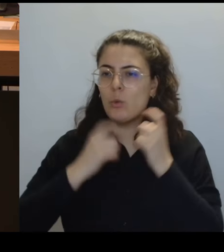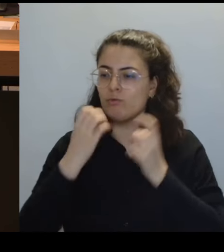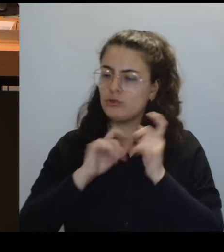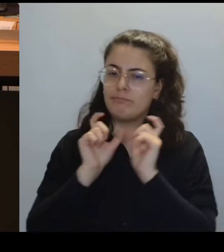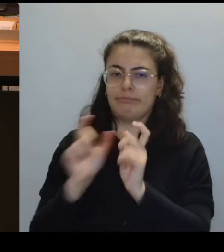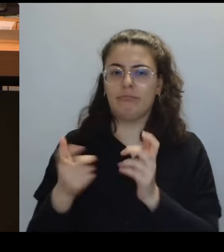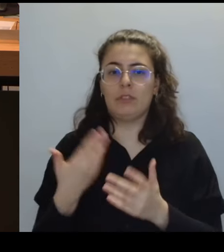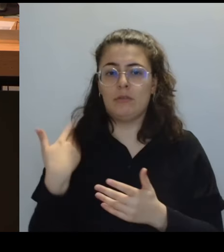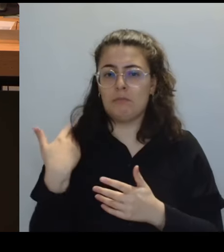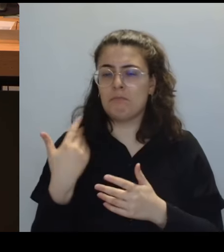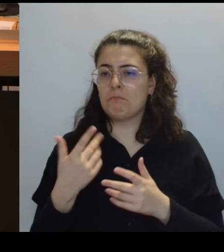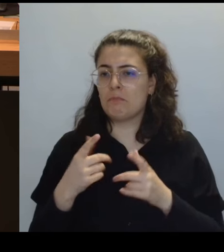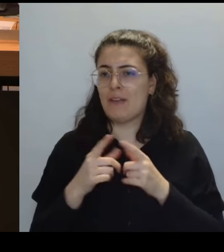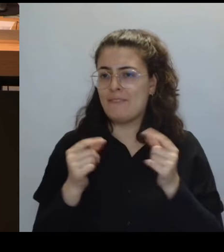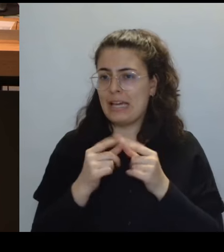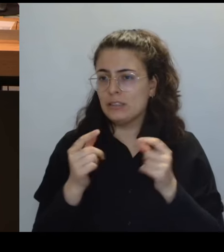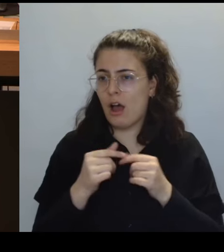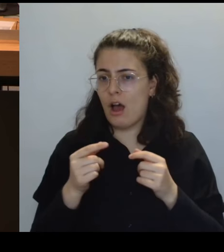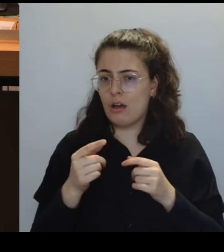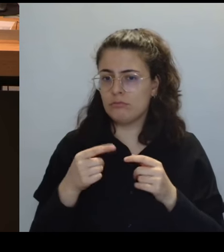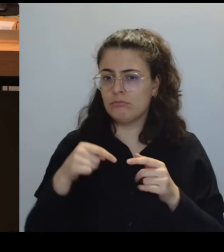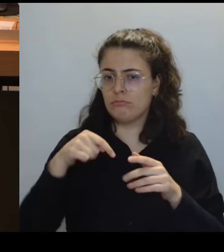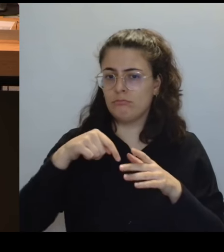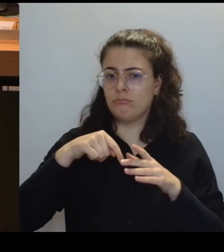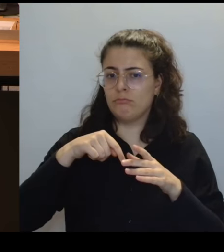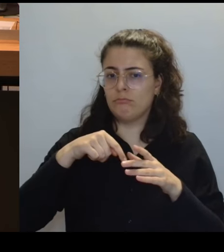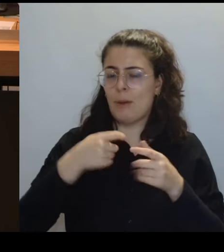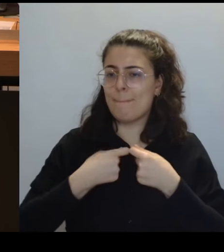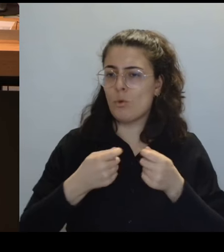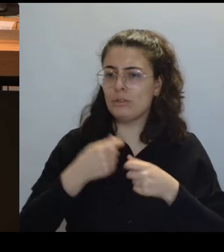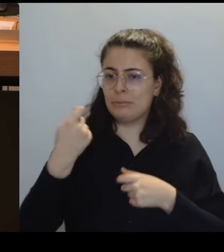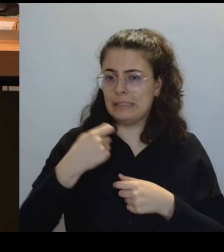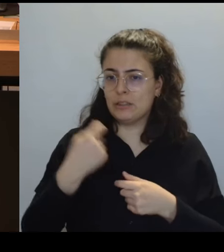nach langem Widerstreben muss man sagen, die Forderung von CDU und CSU